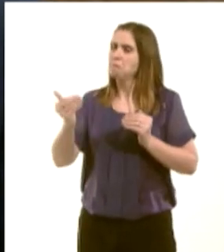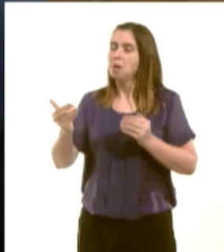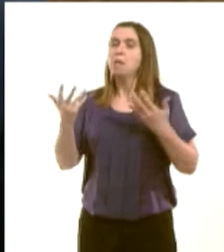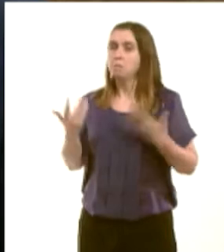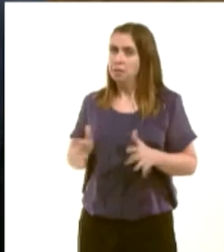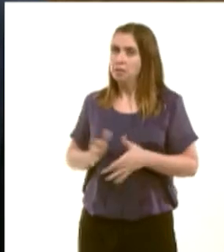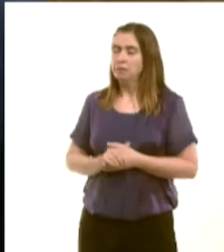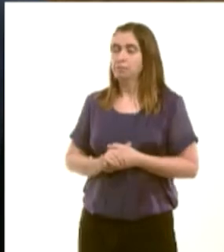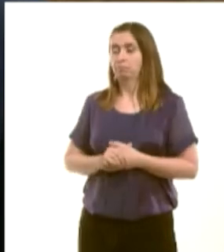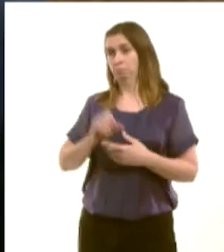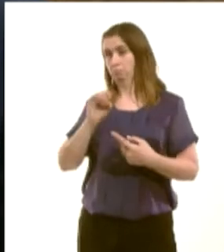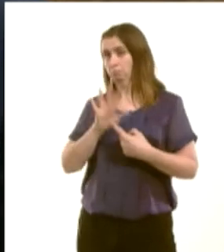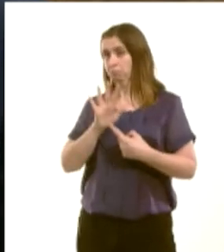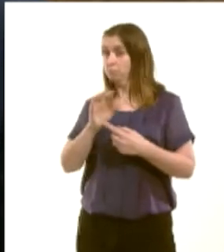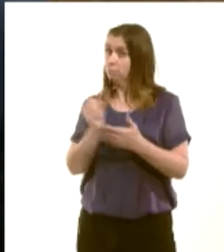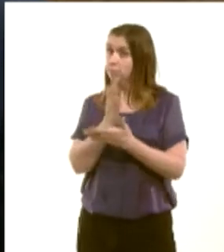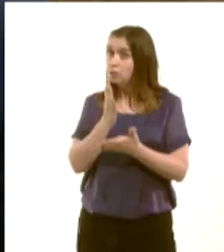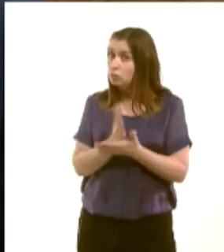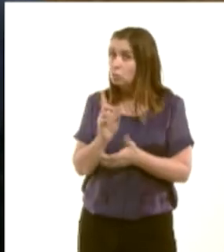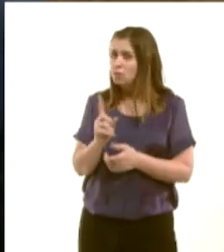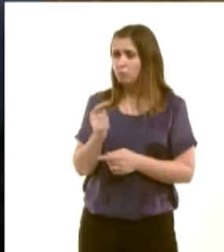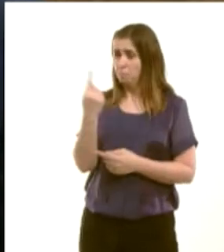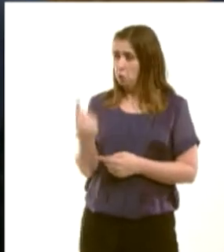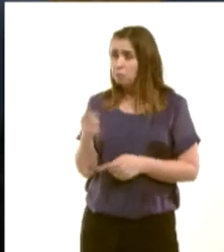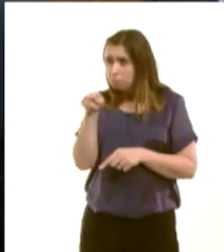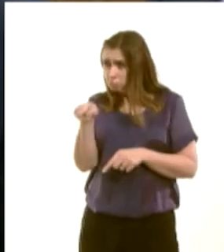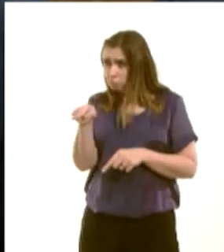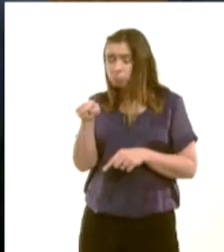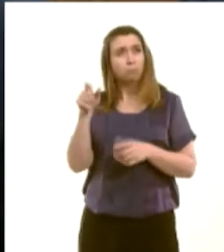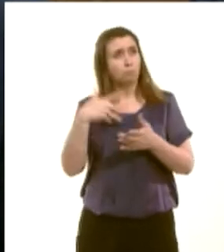o asesiad ynglyn ‚ír iaith Gymraegóbyddai hynnyín ormodol yn fy marn ióa hefyd, stopio